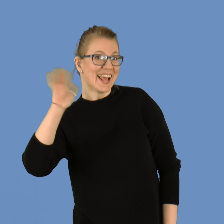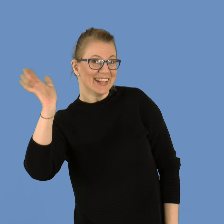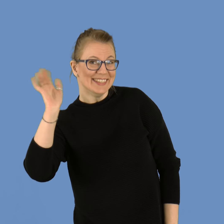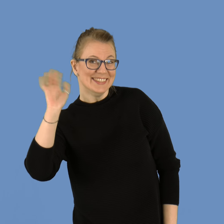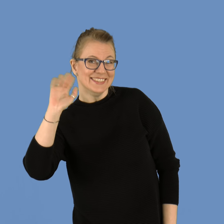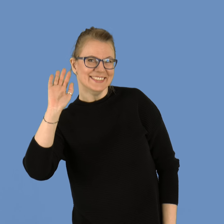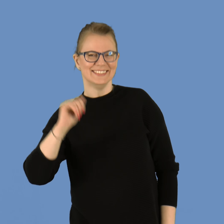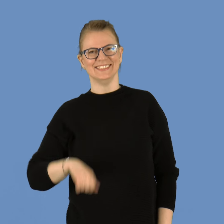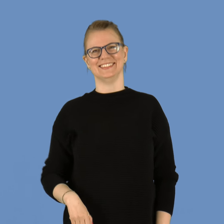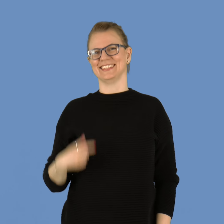Hej,